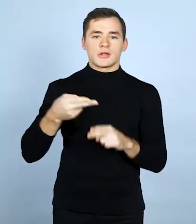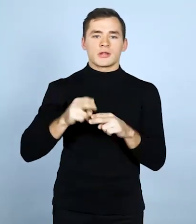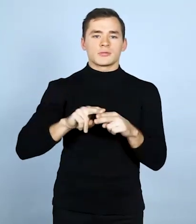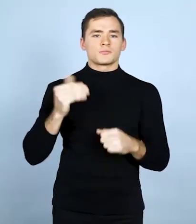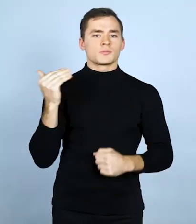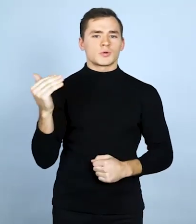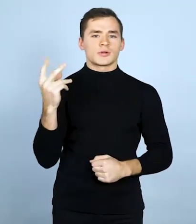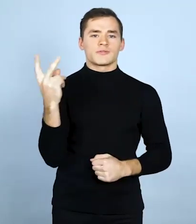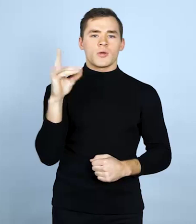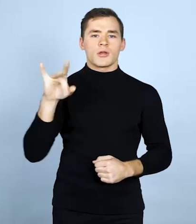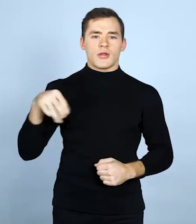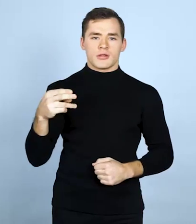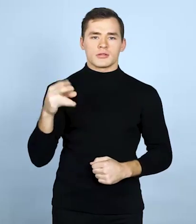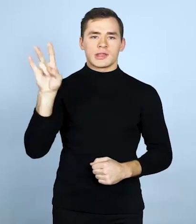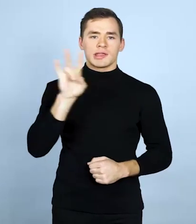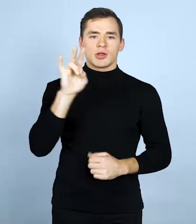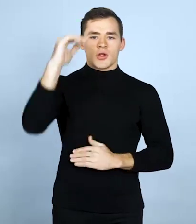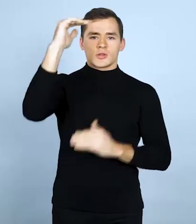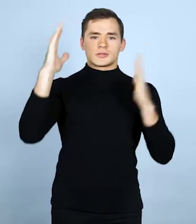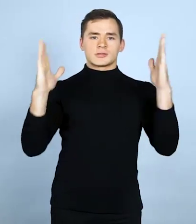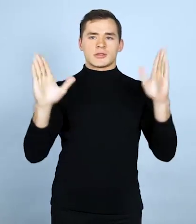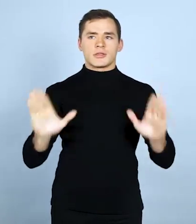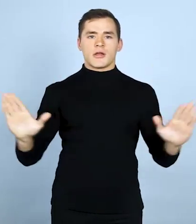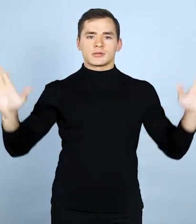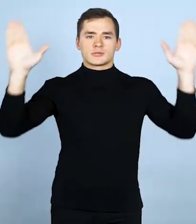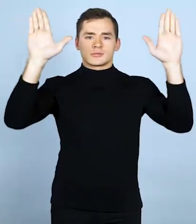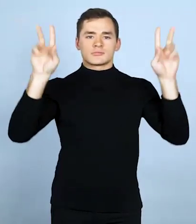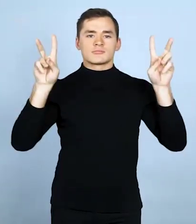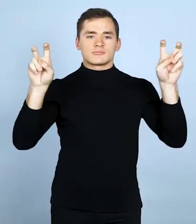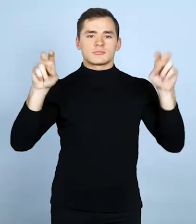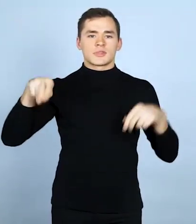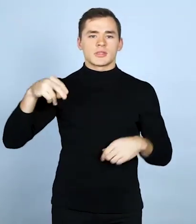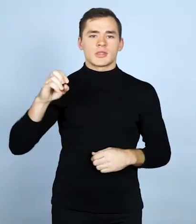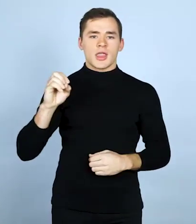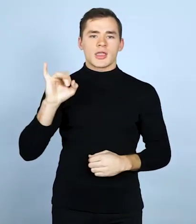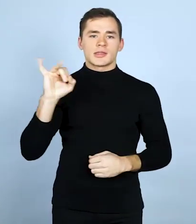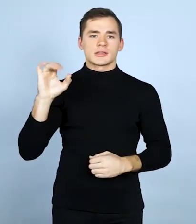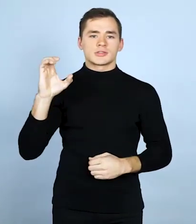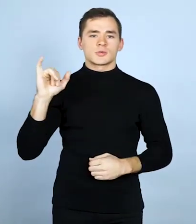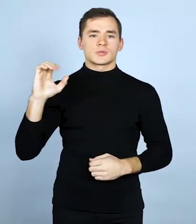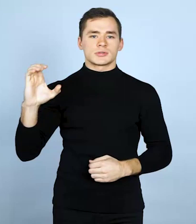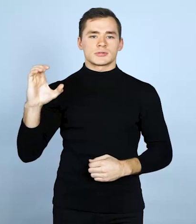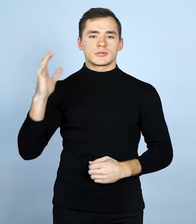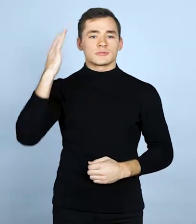относятся ко второму ряду иконостаса, который называется «Деисус» -